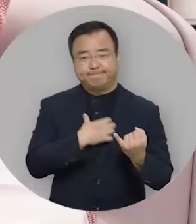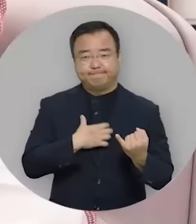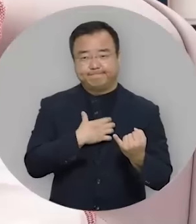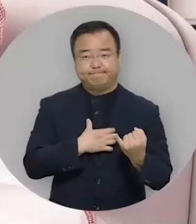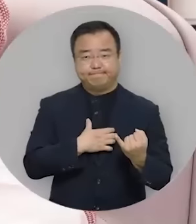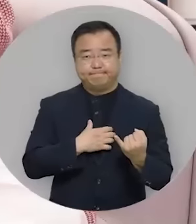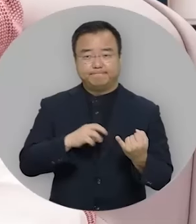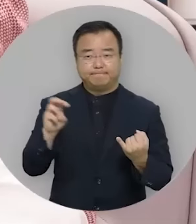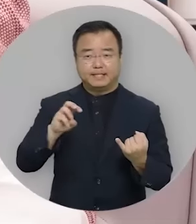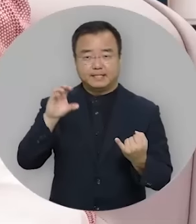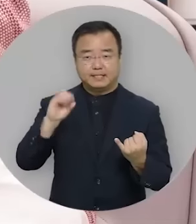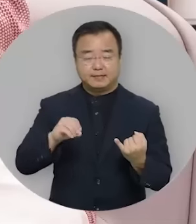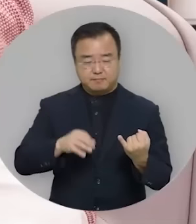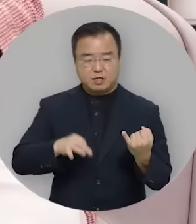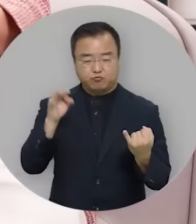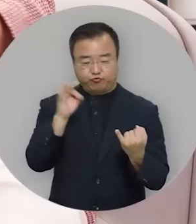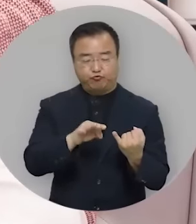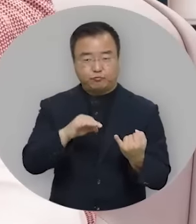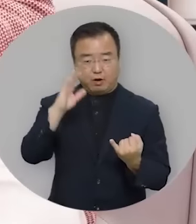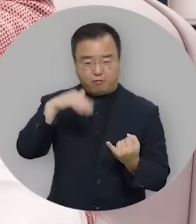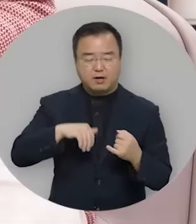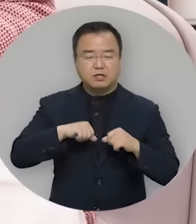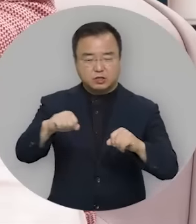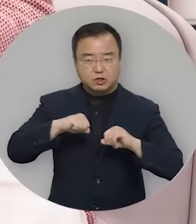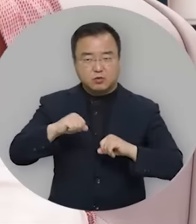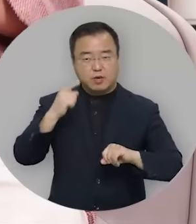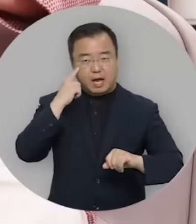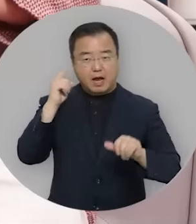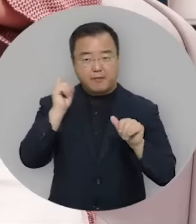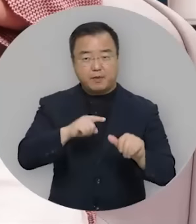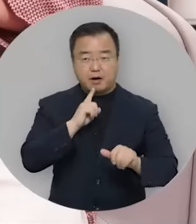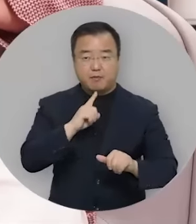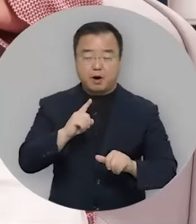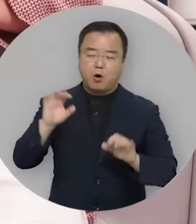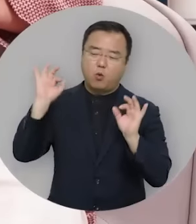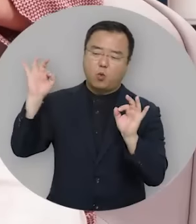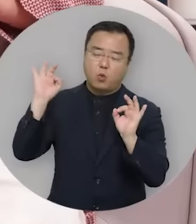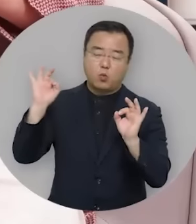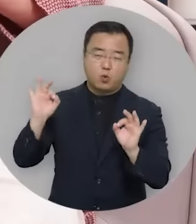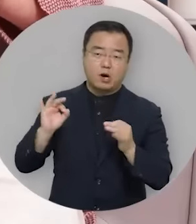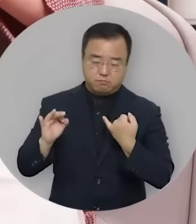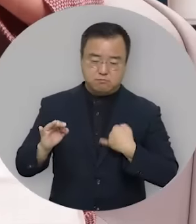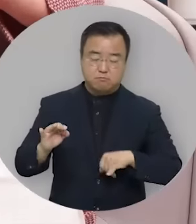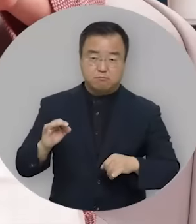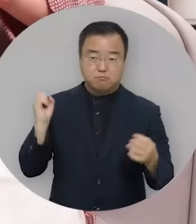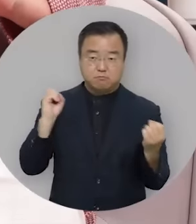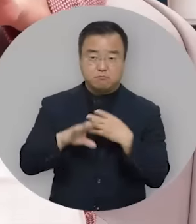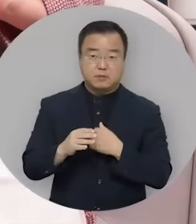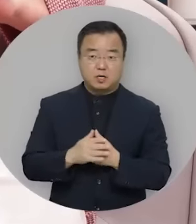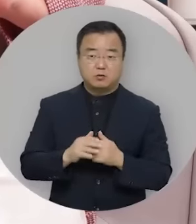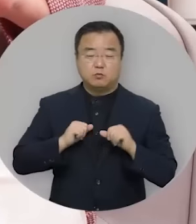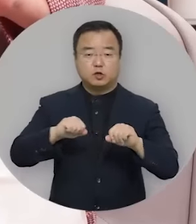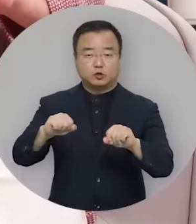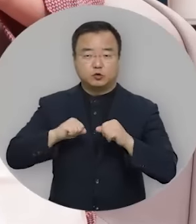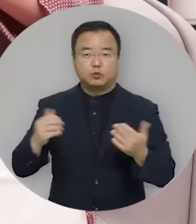'엄마가 30만 원 줄게 나와서 청소 좀 해.' 그랬더니 나오겠대요. 그래서 나와서 청소하다가